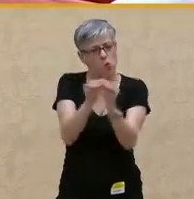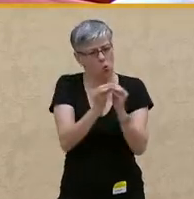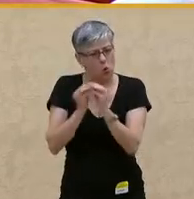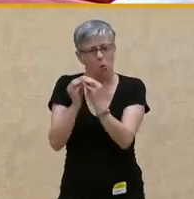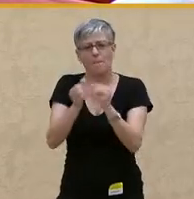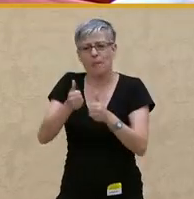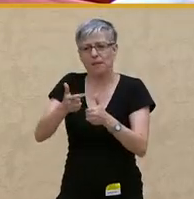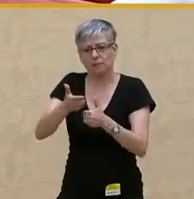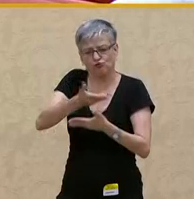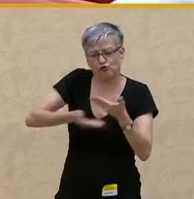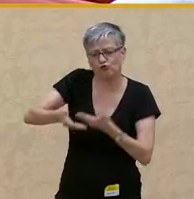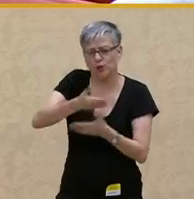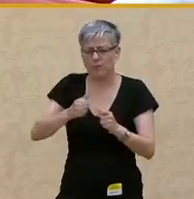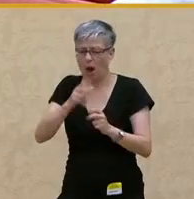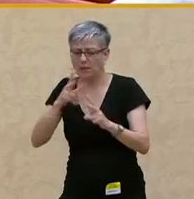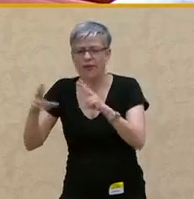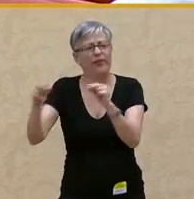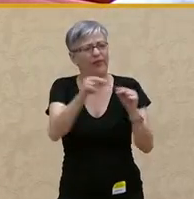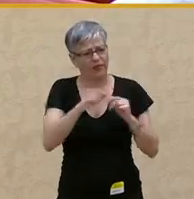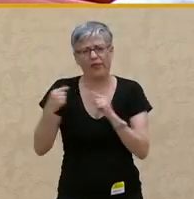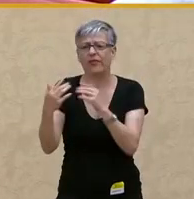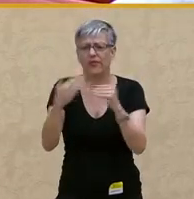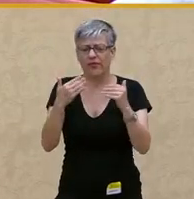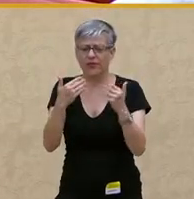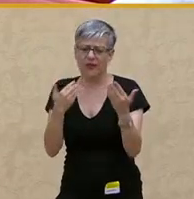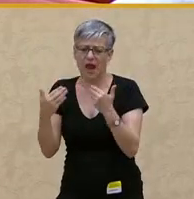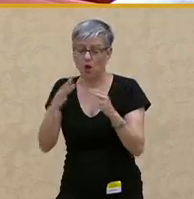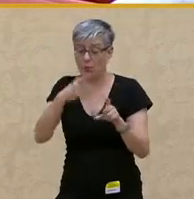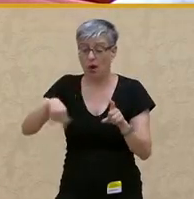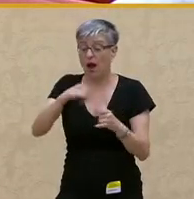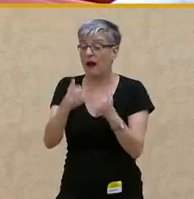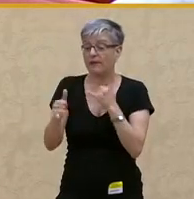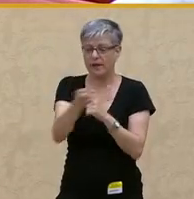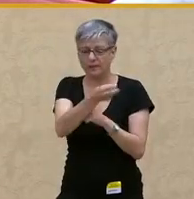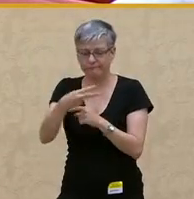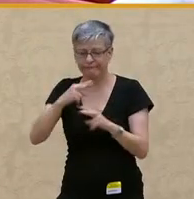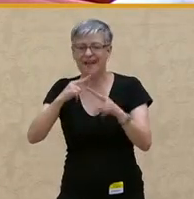digamos, existe un diálogo mayor porque al final estamos dando respuesta a situaciones que pueden